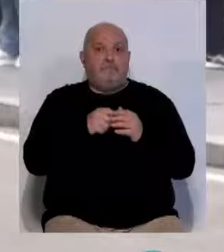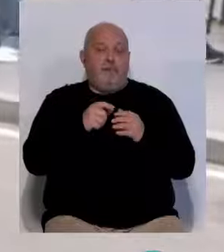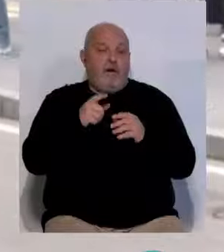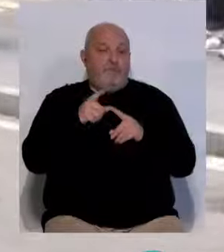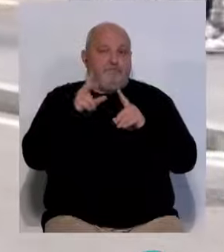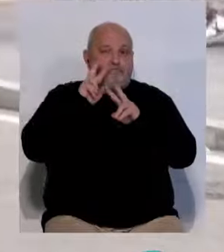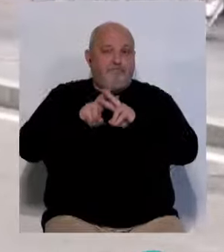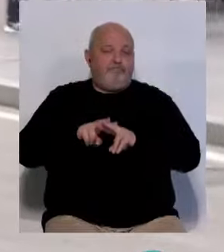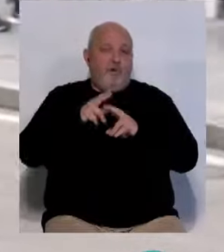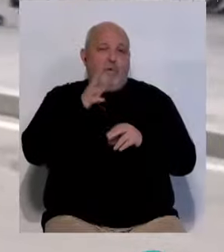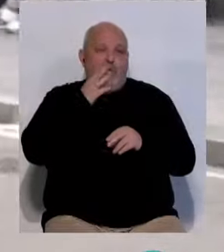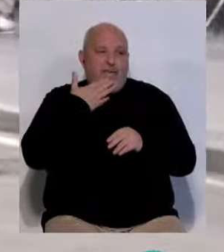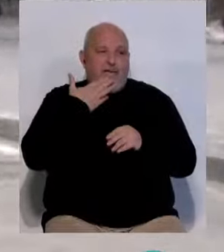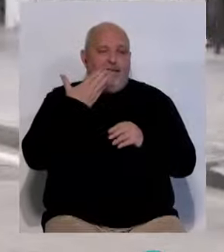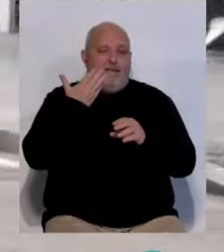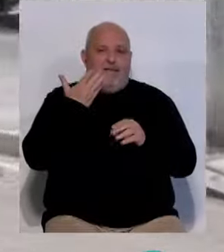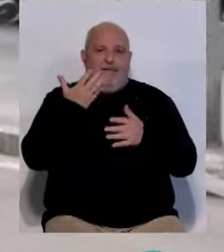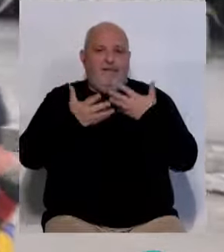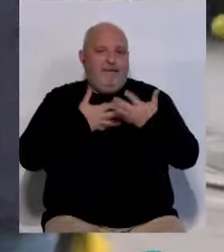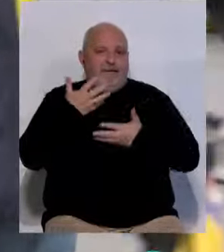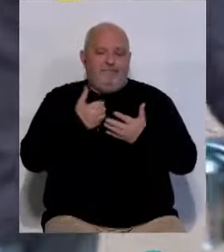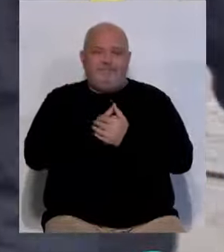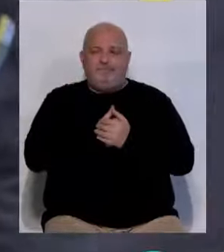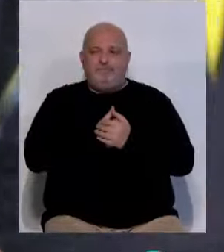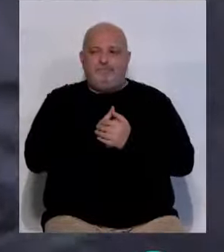lo veía en el en el terreno de juego no lo veía su propio entrenador Dani y finalmente salen por